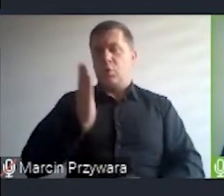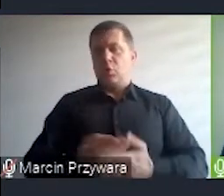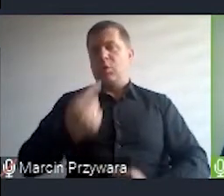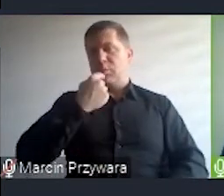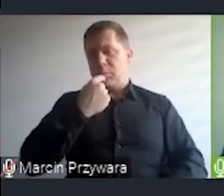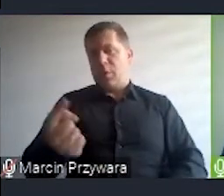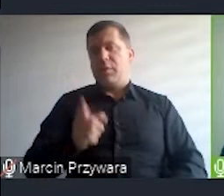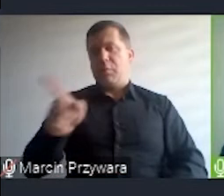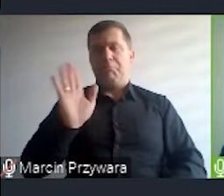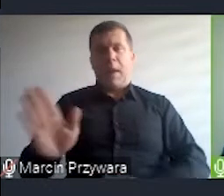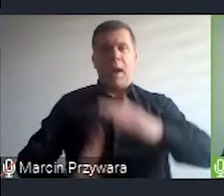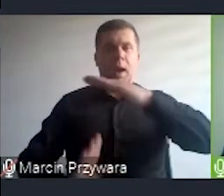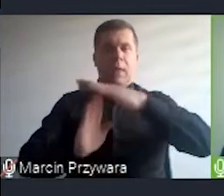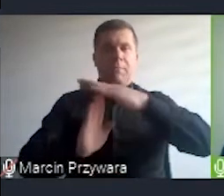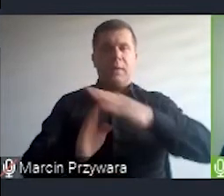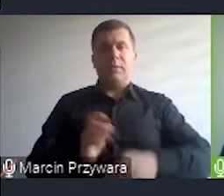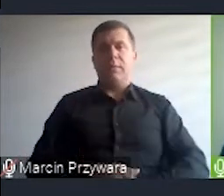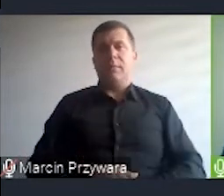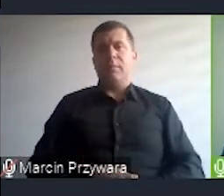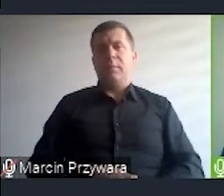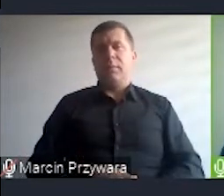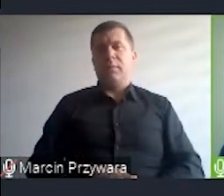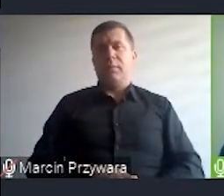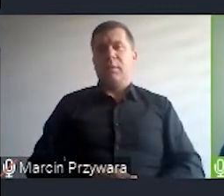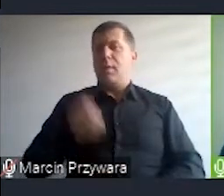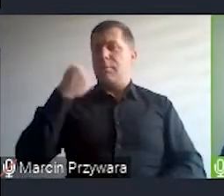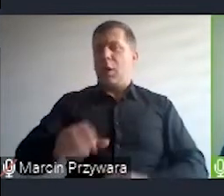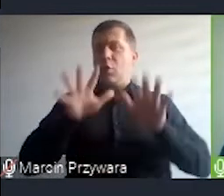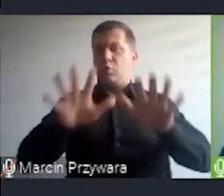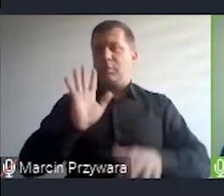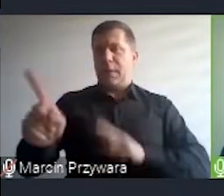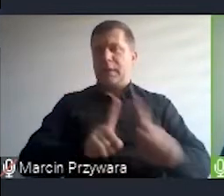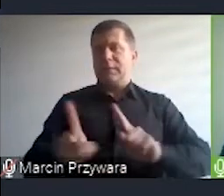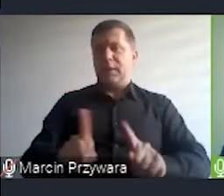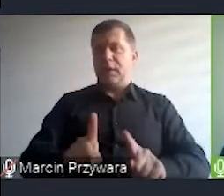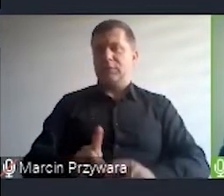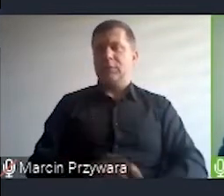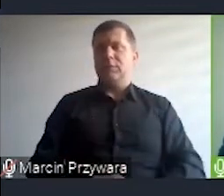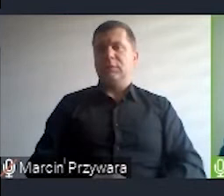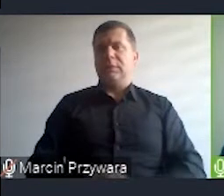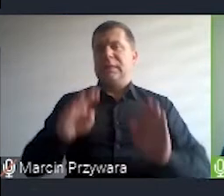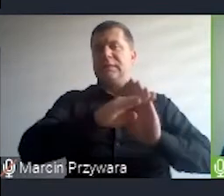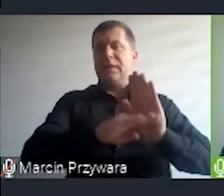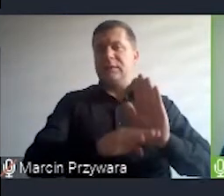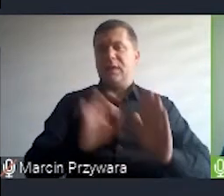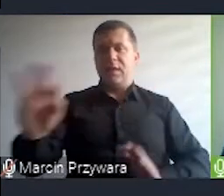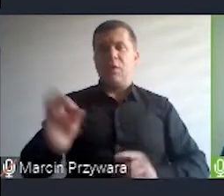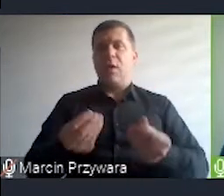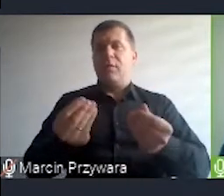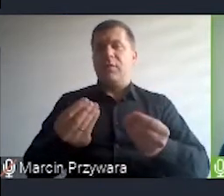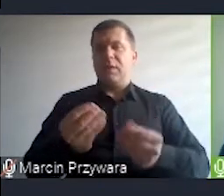objęty jest limitem to bardzo duże znaczenie maja zasady jego finansowania.